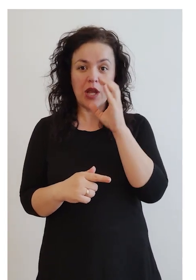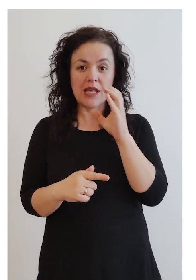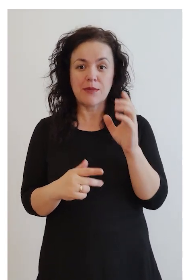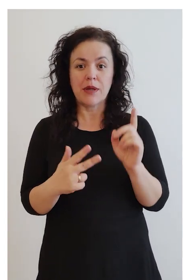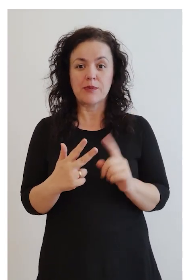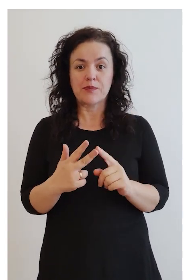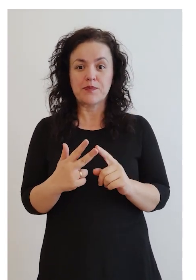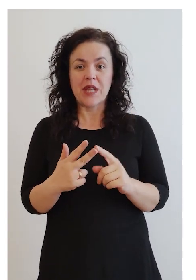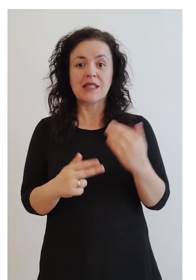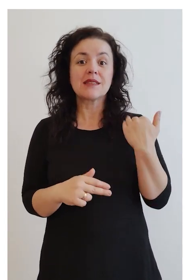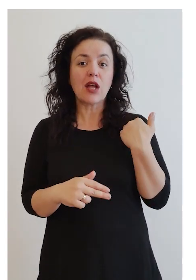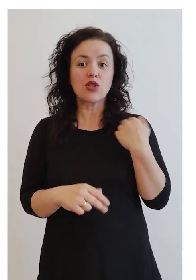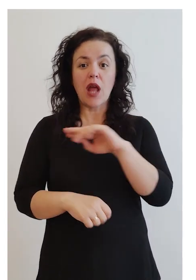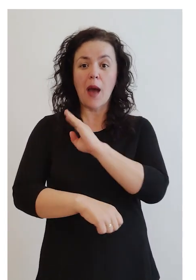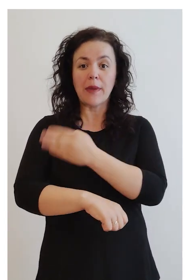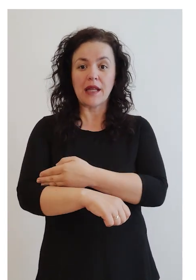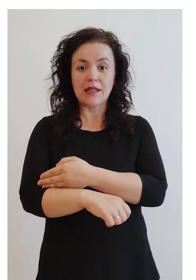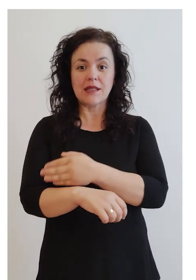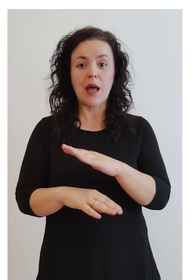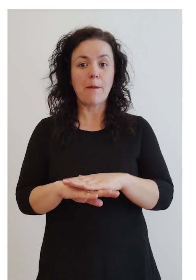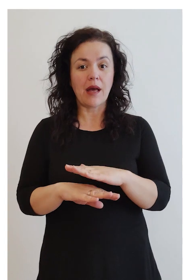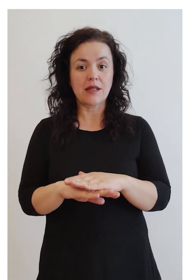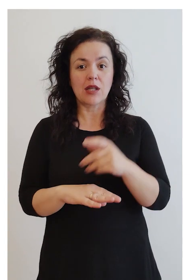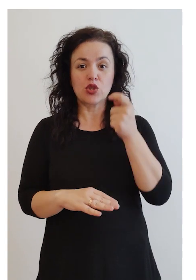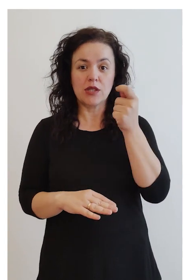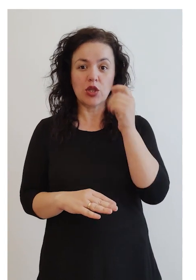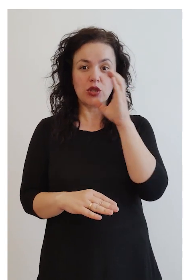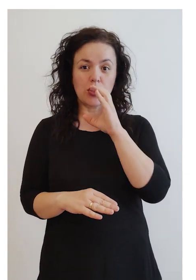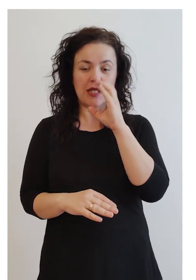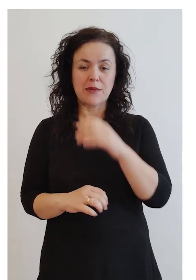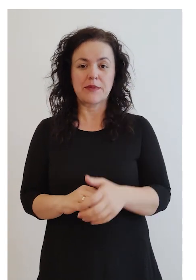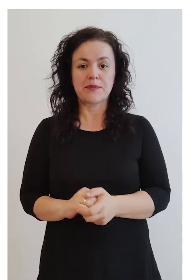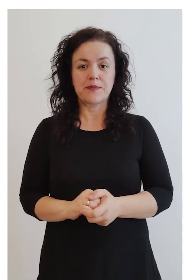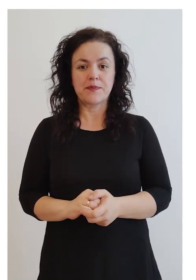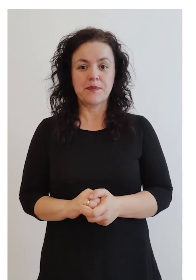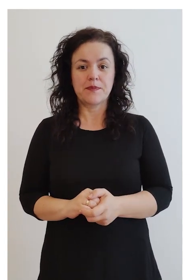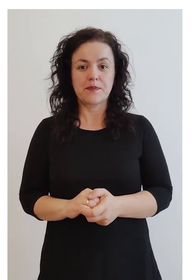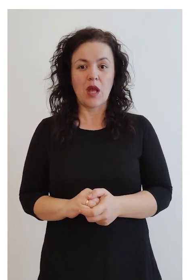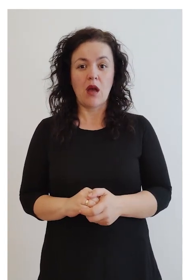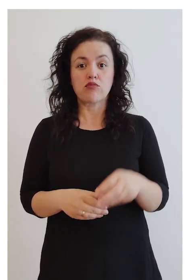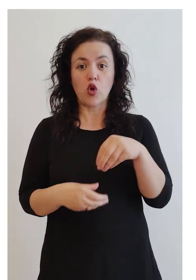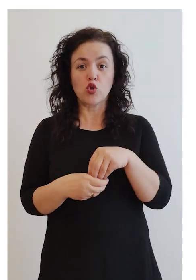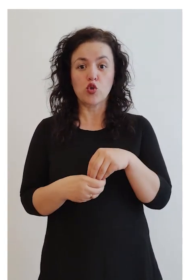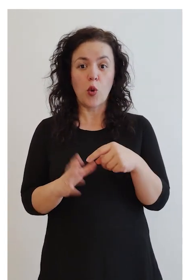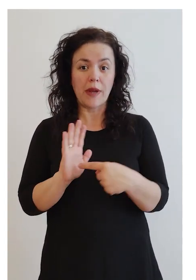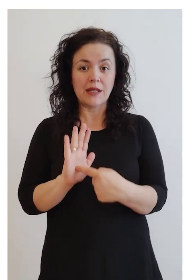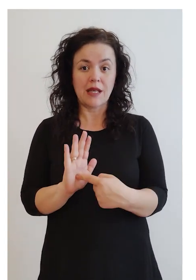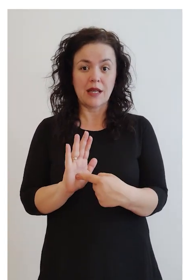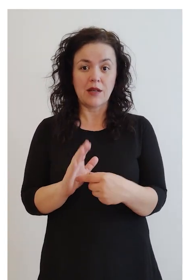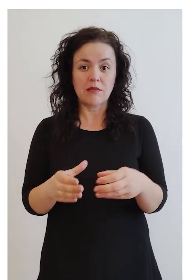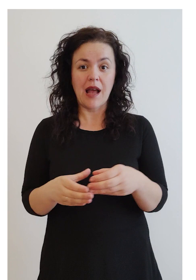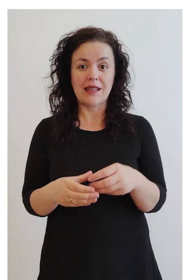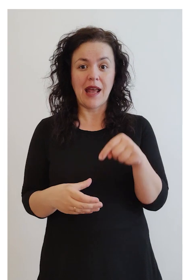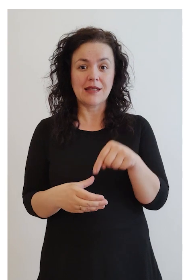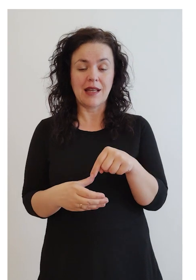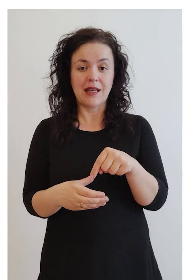Conținutul prezentării se încadrează în secțiunea Cunoștințe de bază pentru agenții de turism.